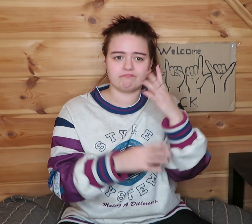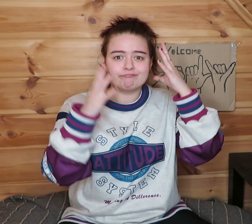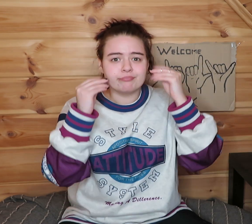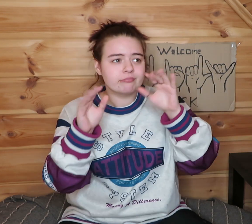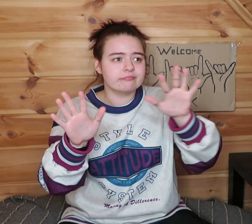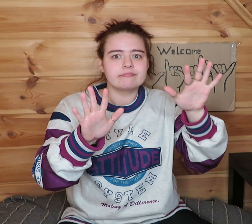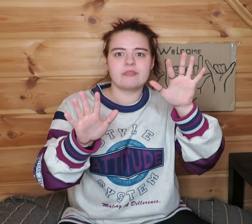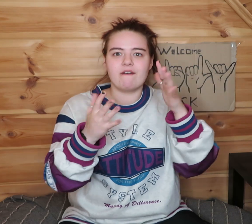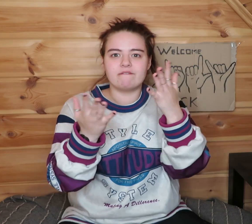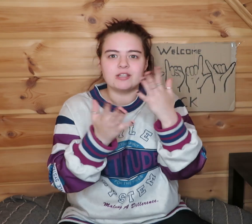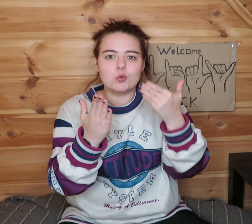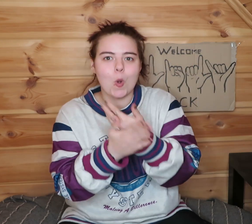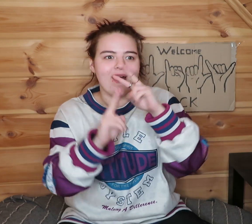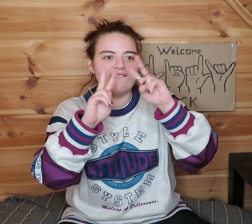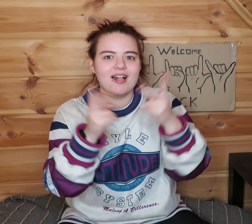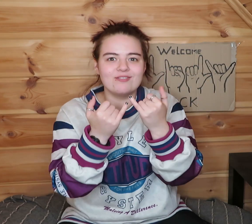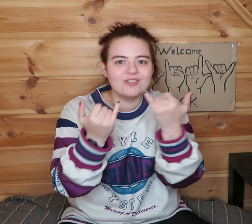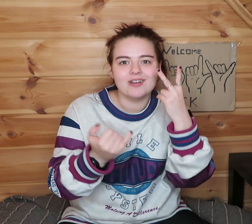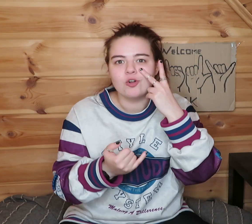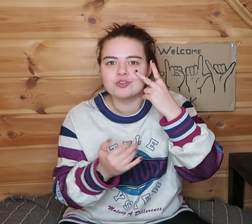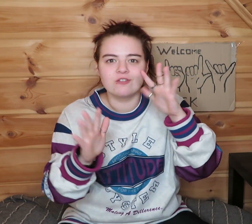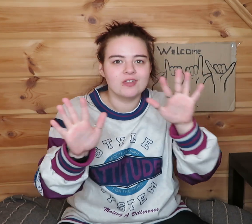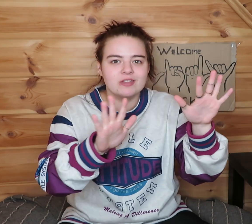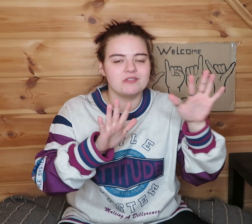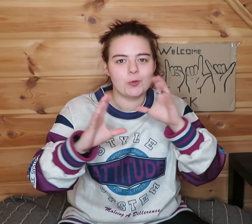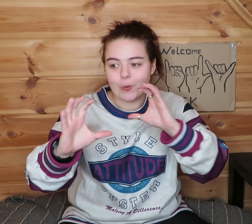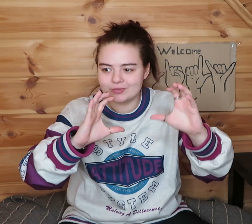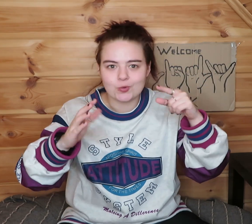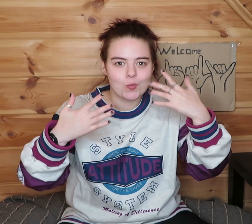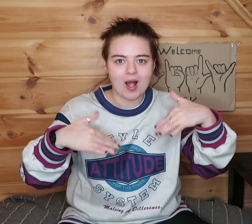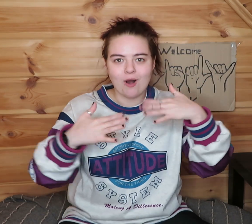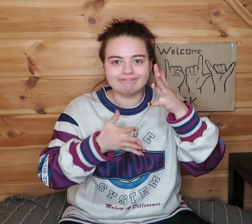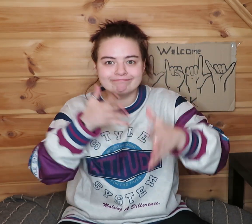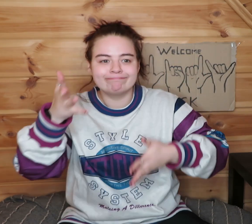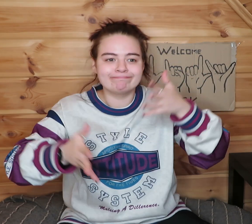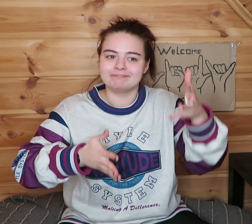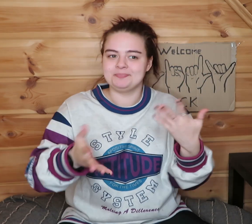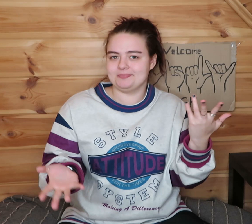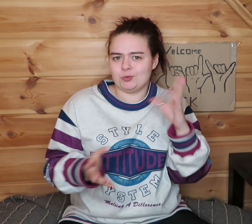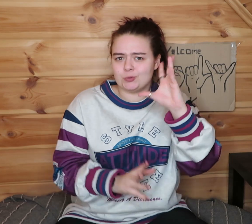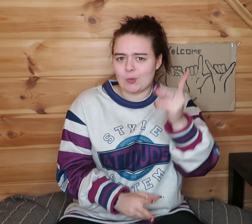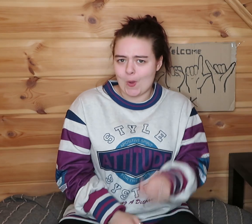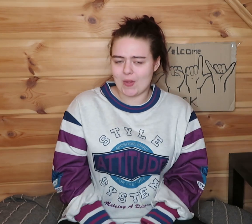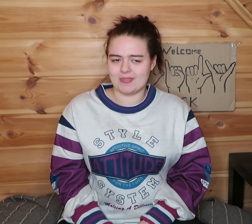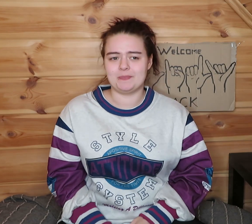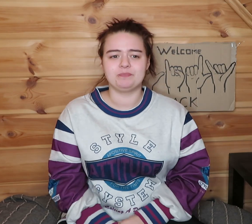Die stille Welt erkunden und eine neue Sprache zu sehen. Das ist schön.